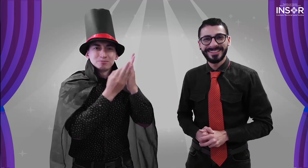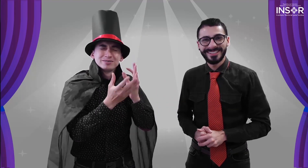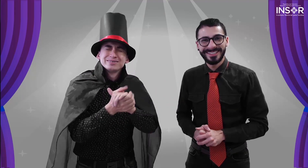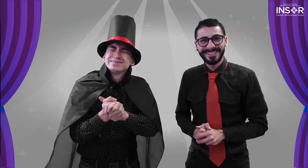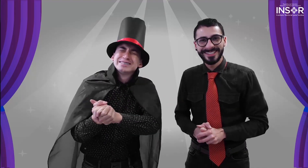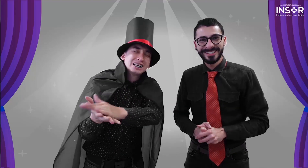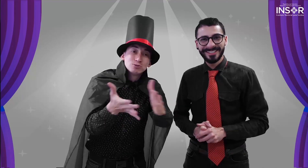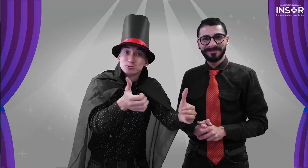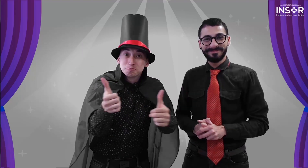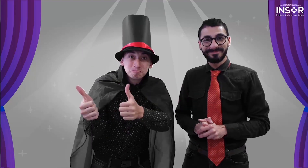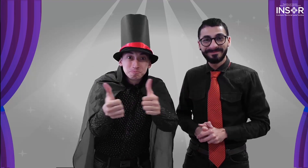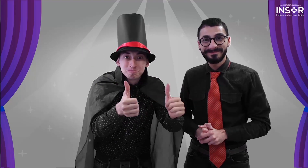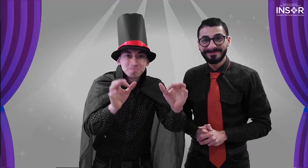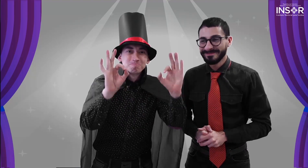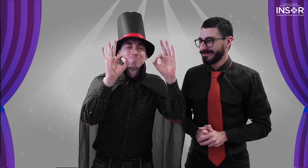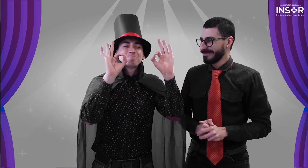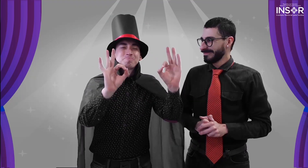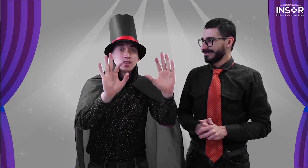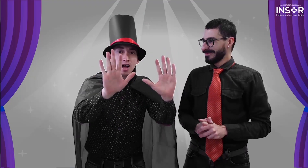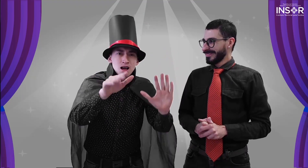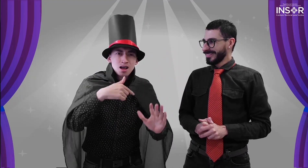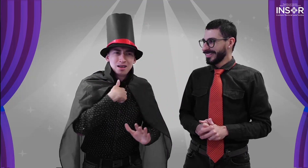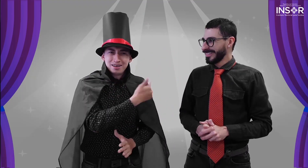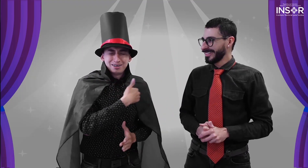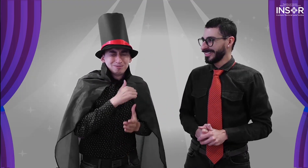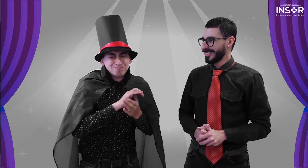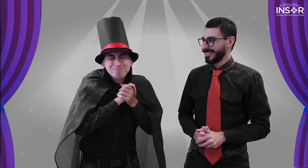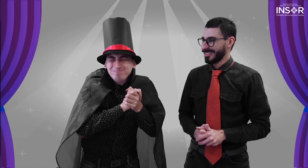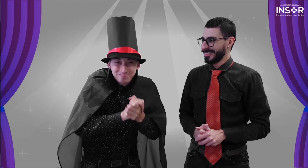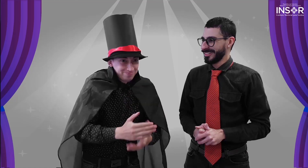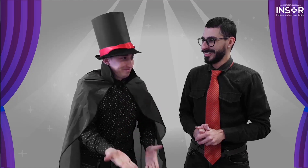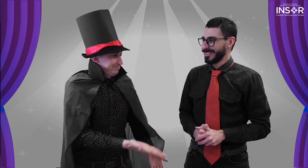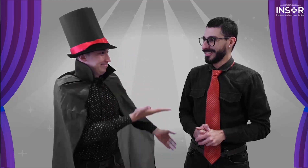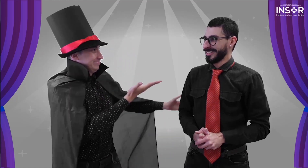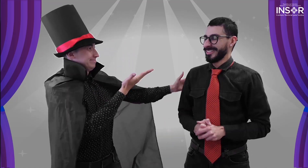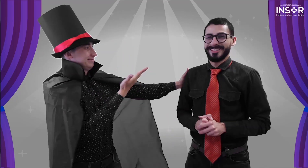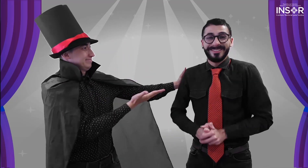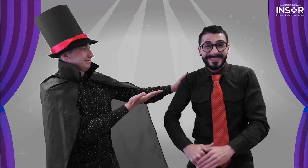Un gran saludo, espero estén bien. Les presento a mi mejor amigo.